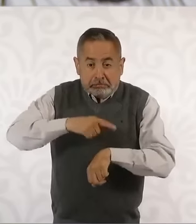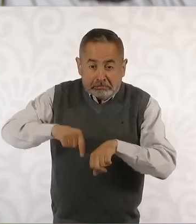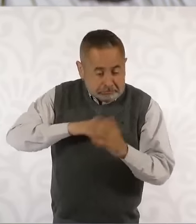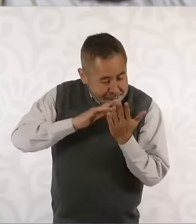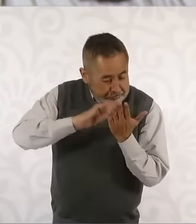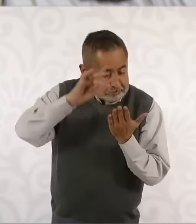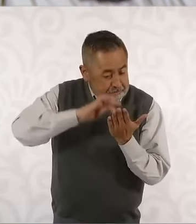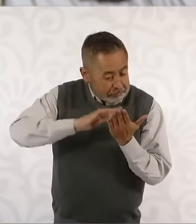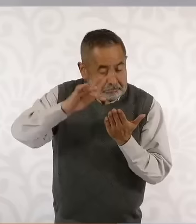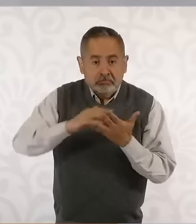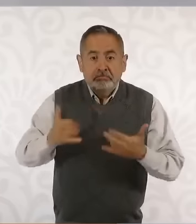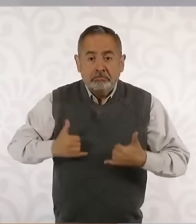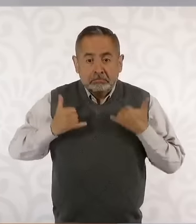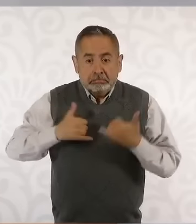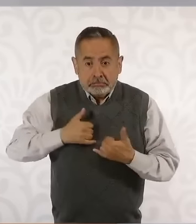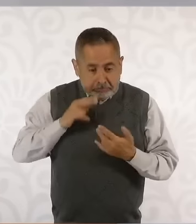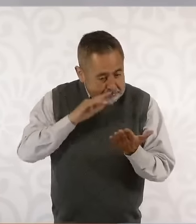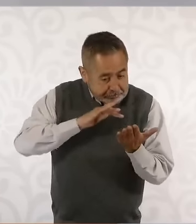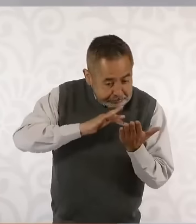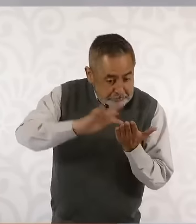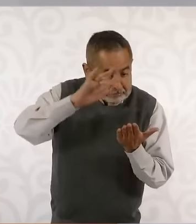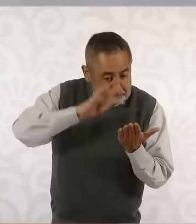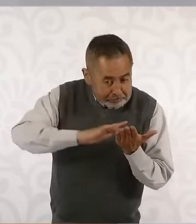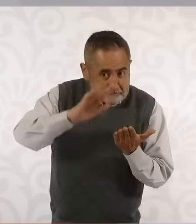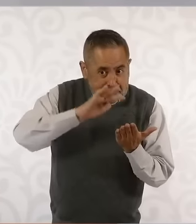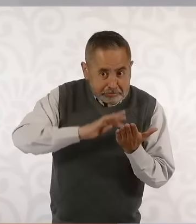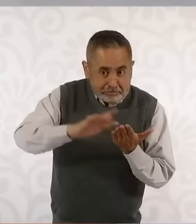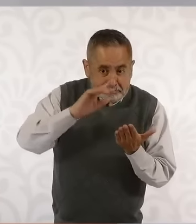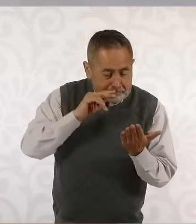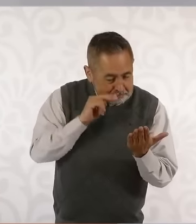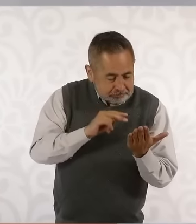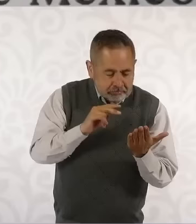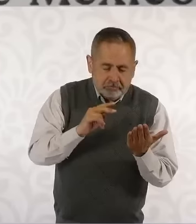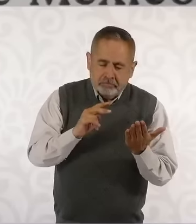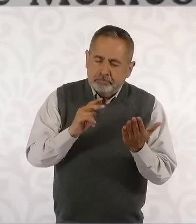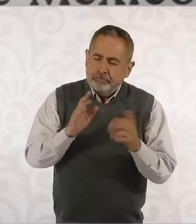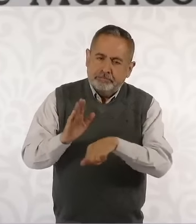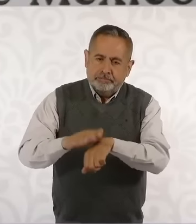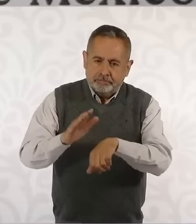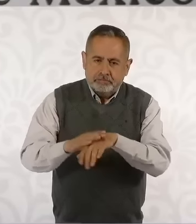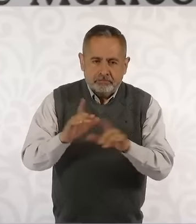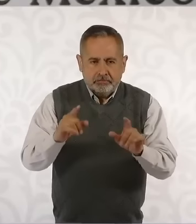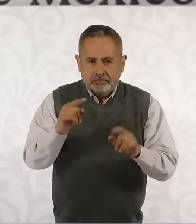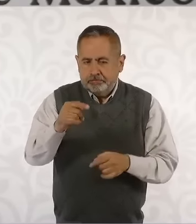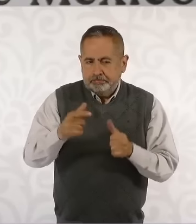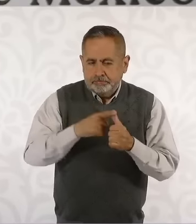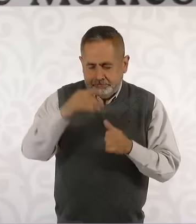los jóvenes moviendo las imágenes de las redes sociales, pues que haya reflexión y crítica sobre